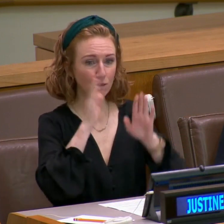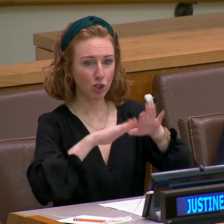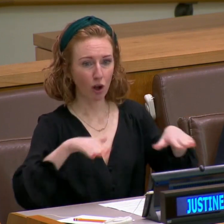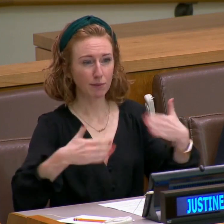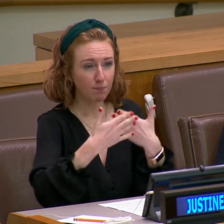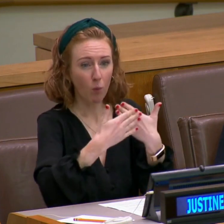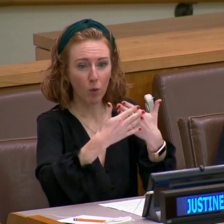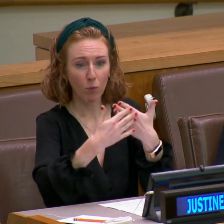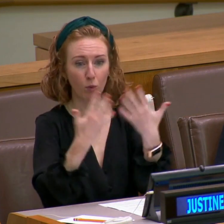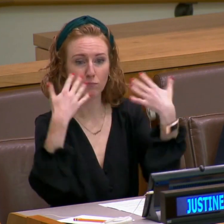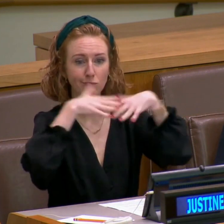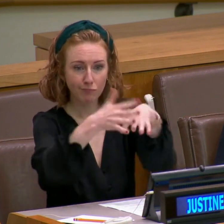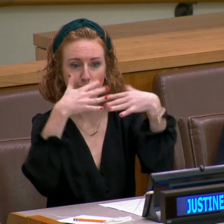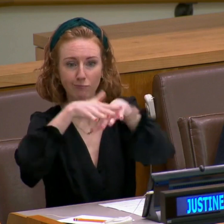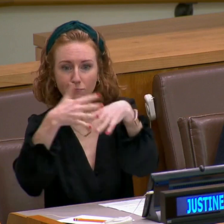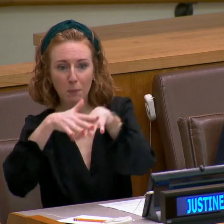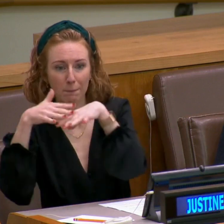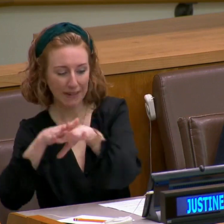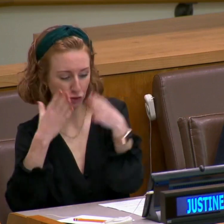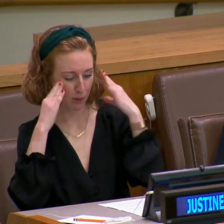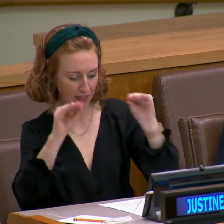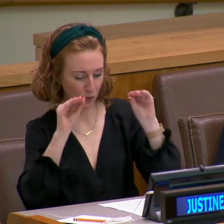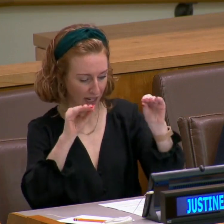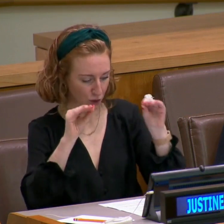Cada vez son más los niños sordos que van a escuelas integradas, muchos de ellos